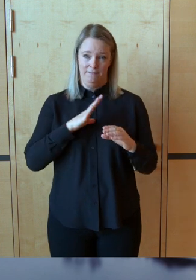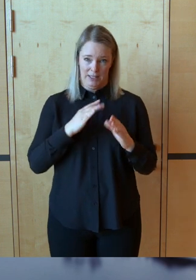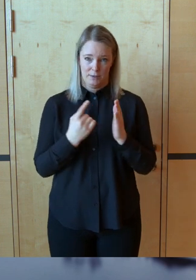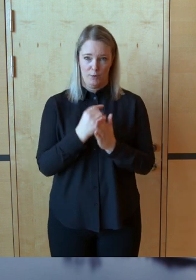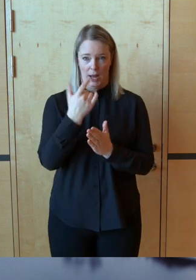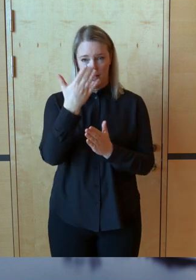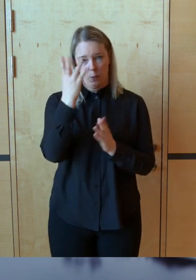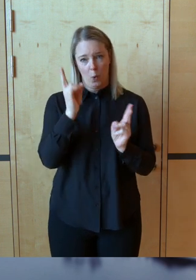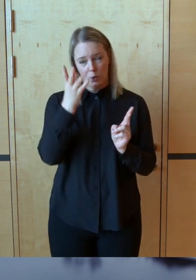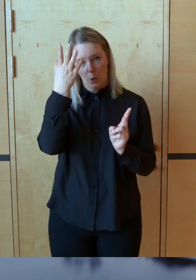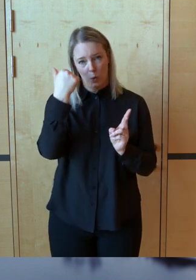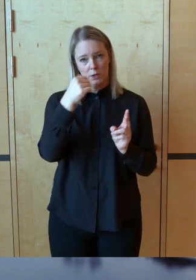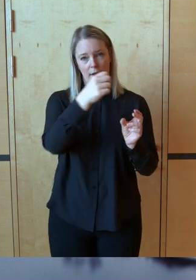Och dom är inte så betungande